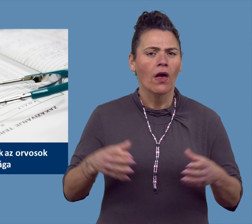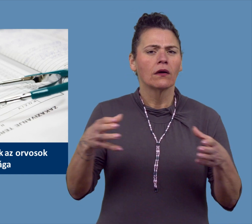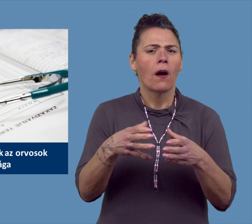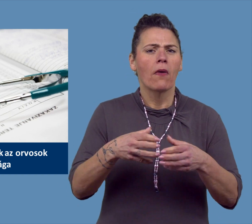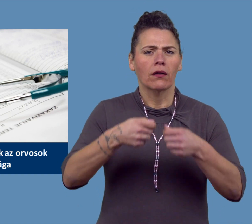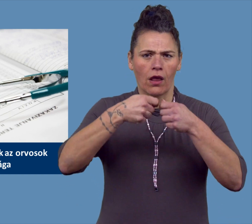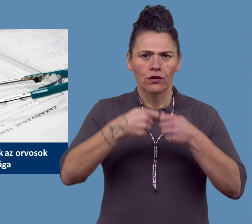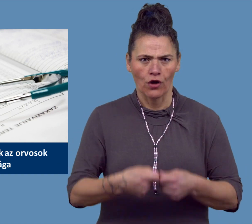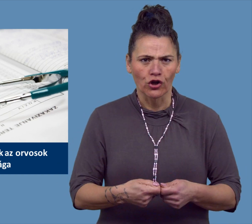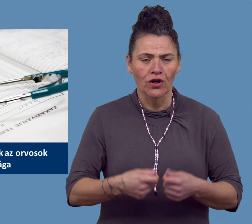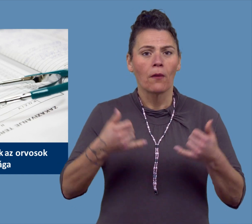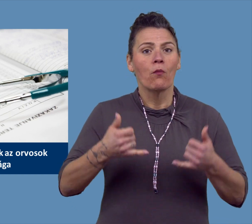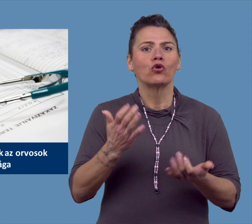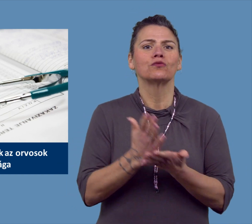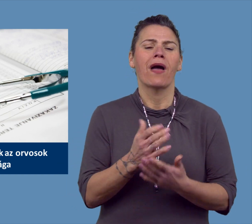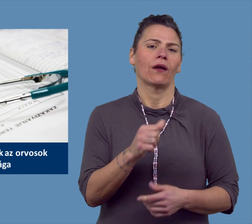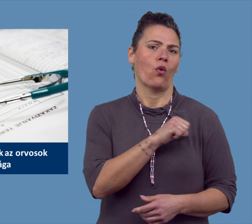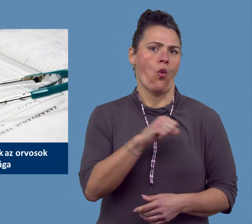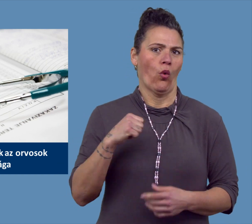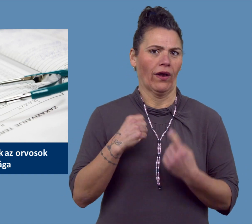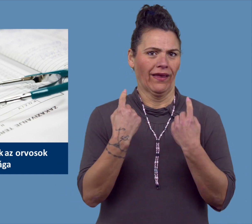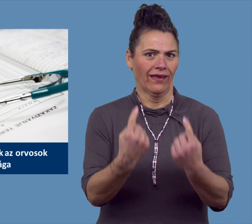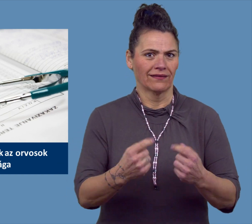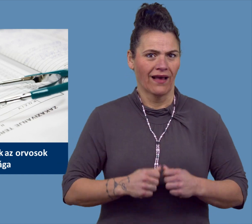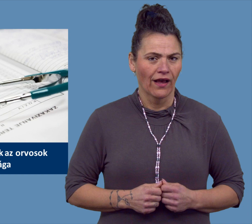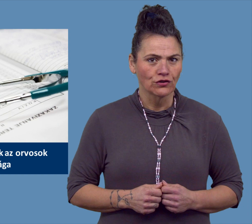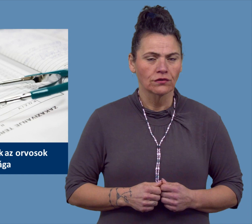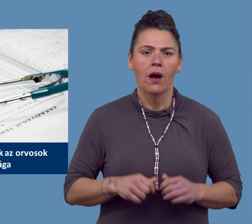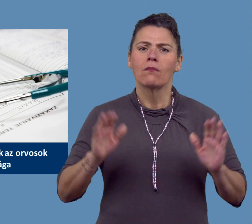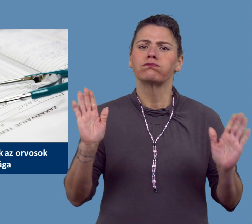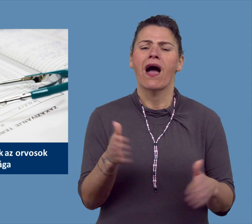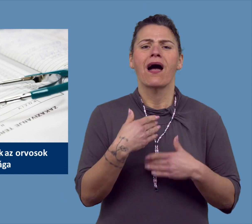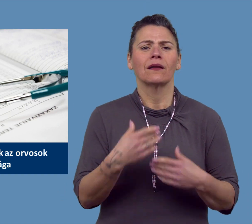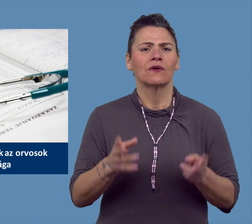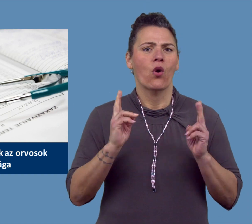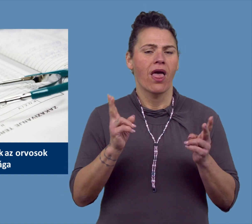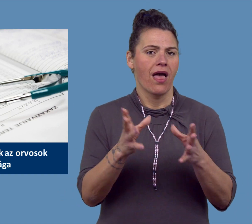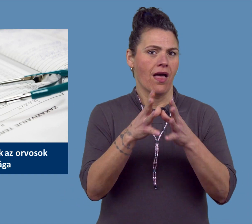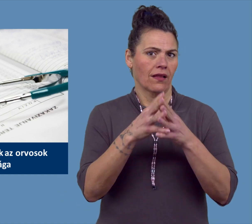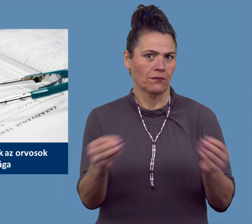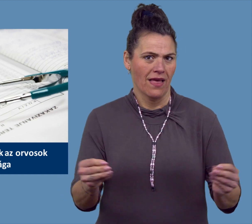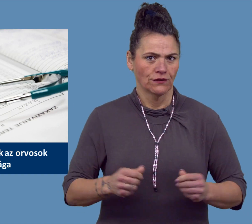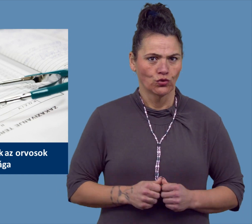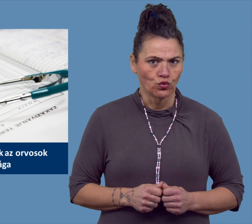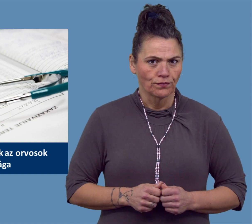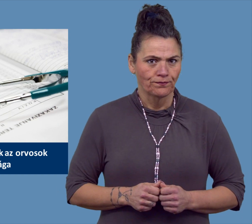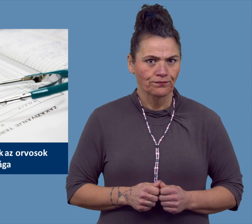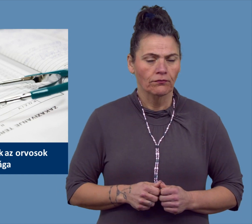A kamarai tagságot önkéntesen és bármikor meg lehet szüntetni.